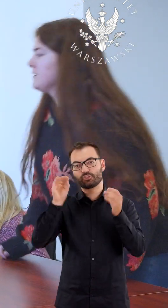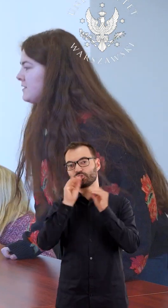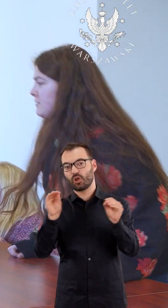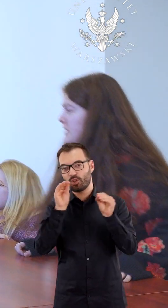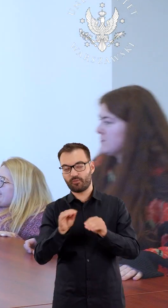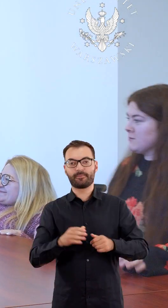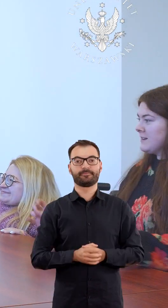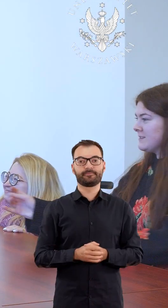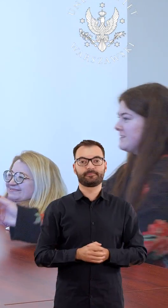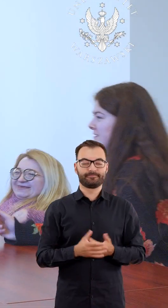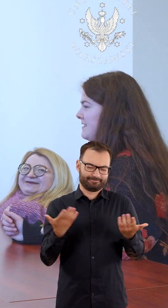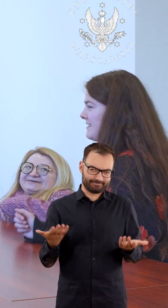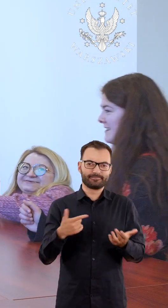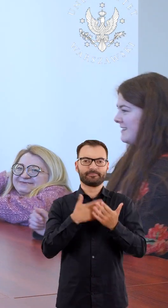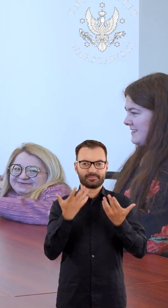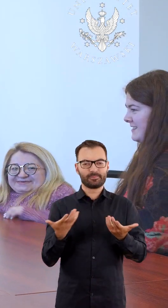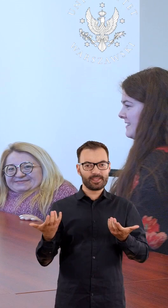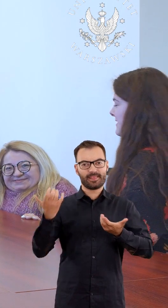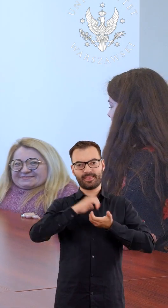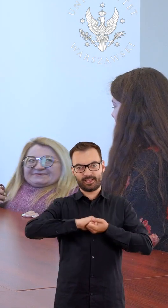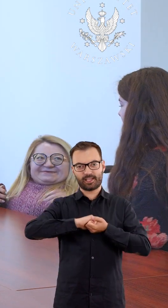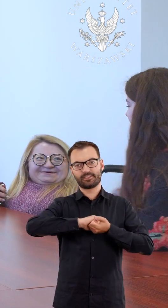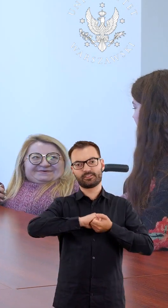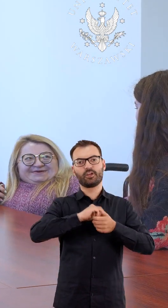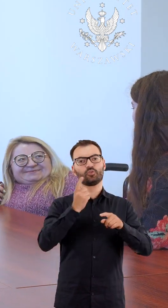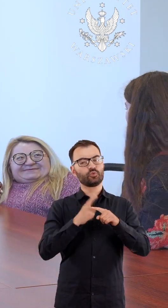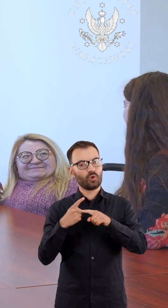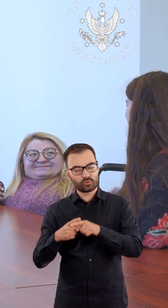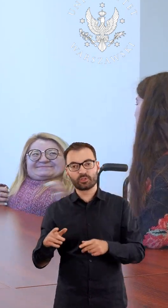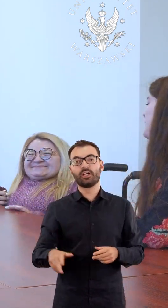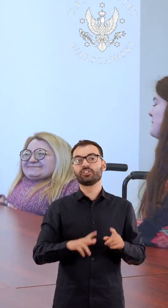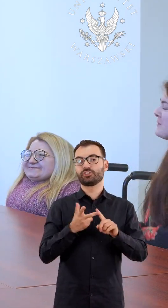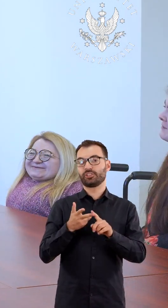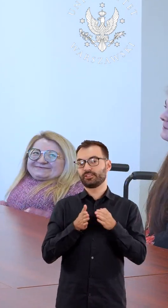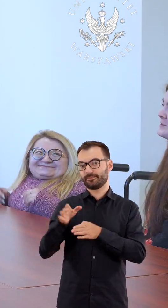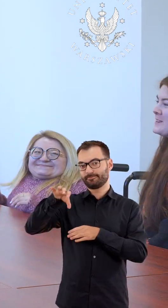która zakłada, jak sama nazwa mówi, integrowanie członków. Trzecią sekcją jest sekcja projektowa,